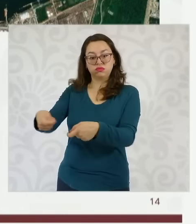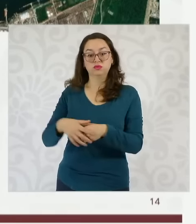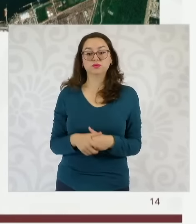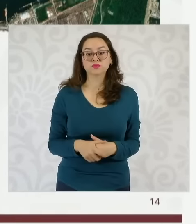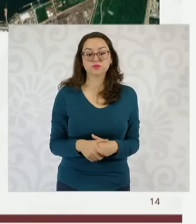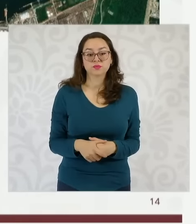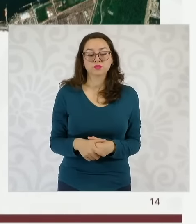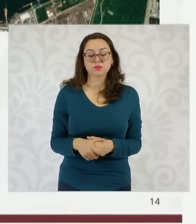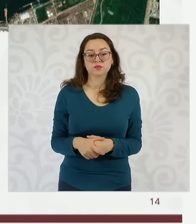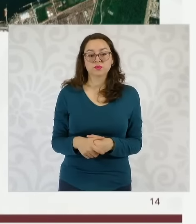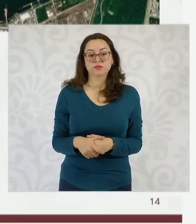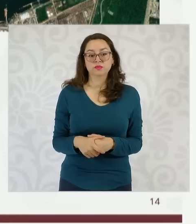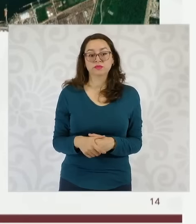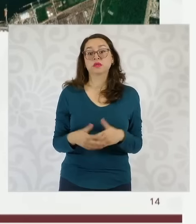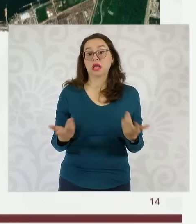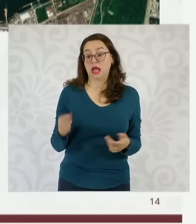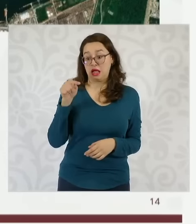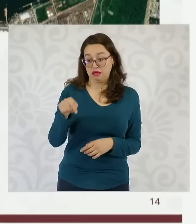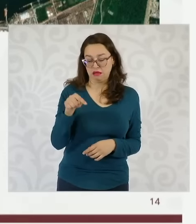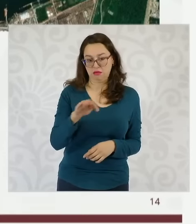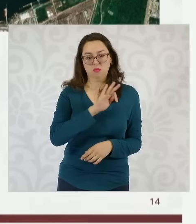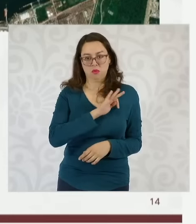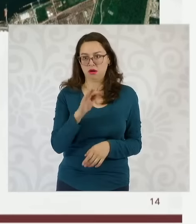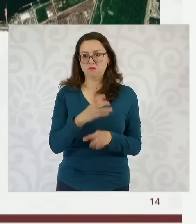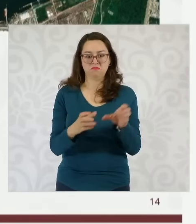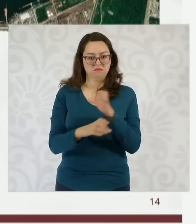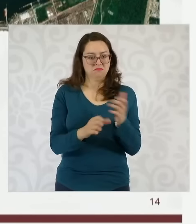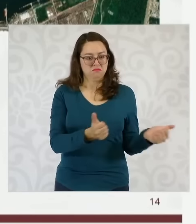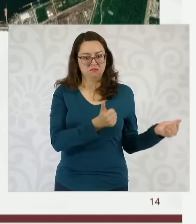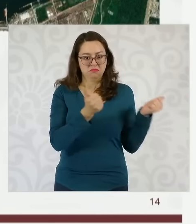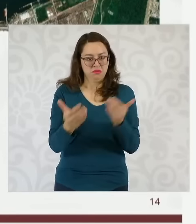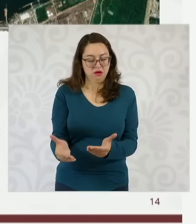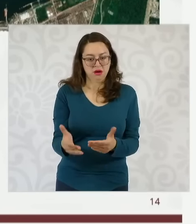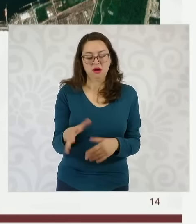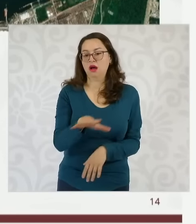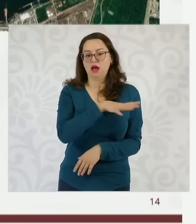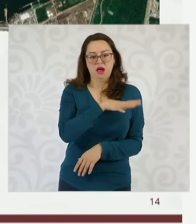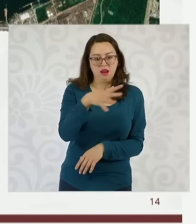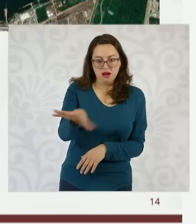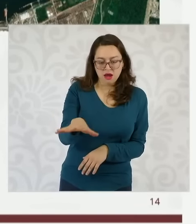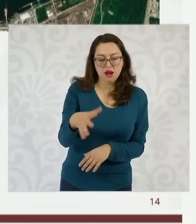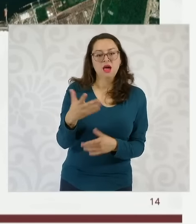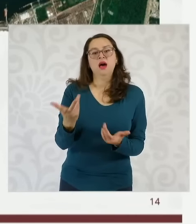cruce interoceánico de mercancías containerizadas opera carga general graneles e hidrocarburos y se